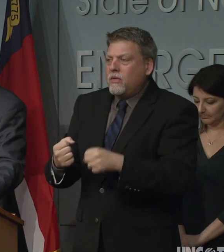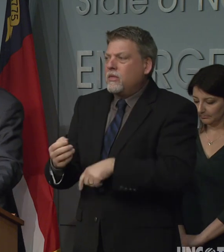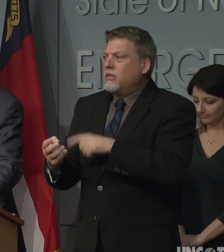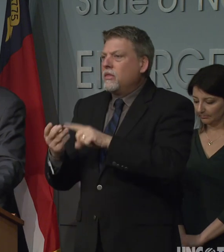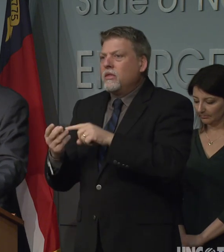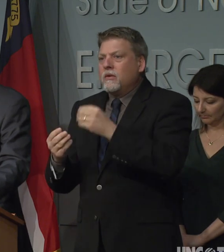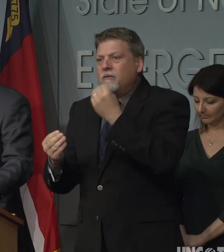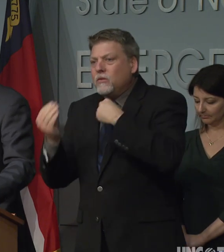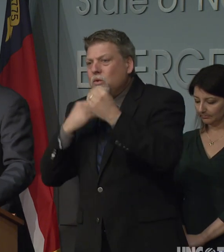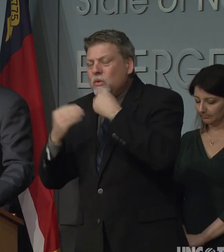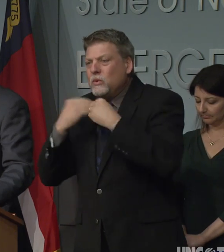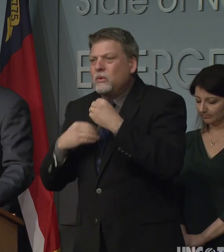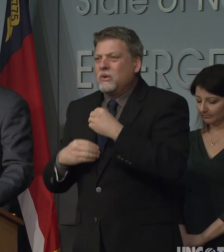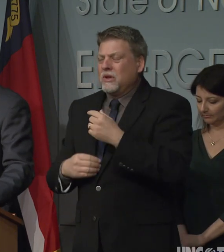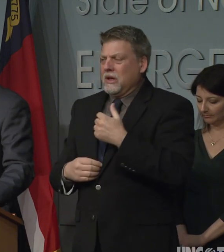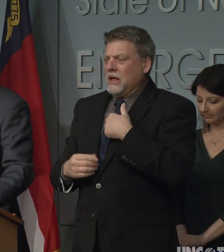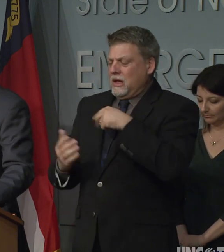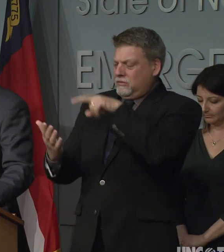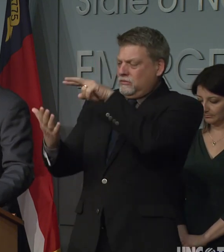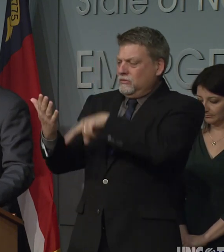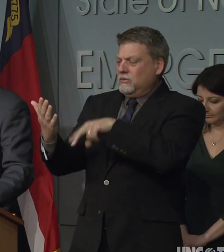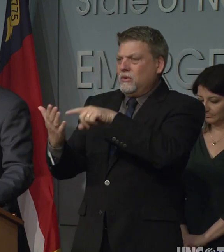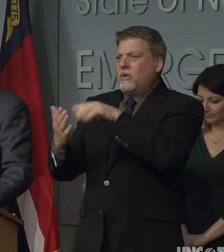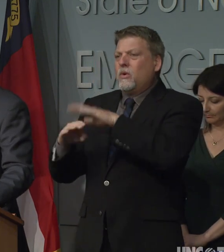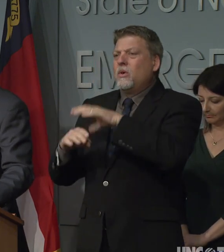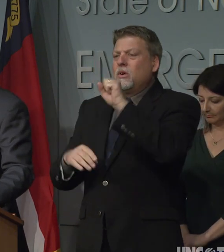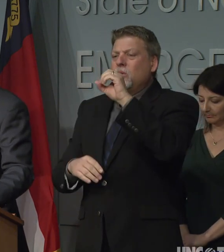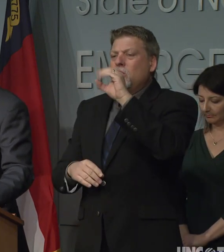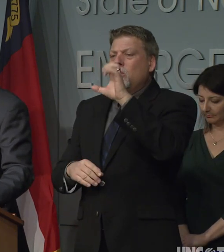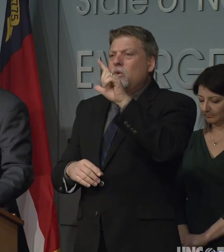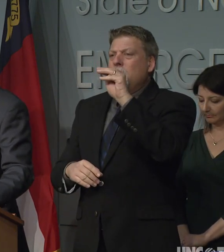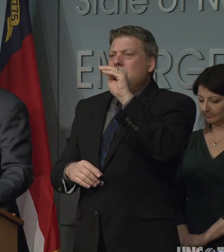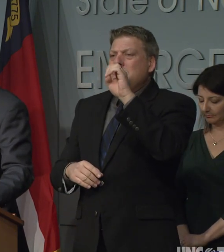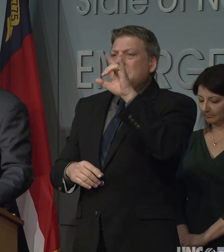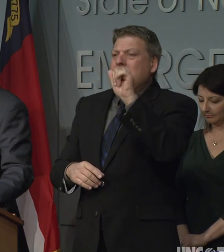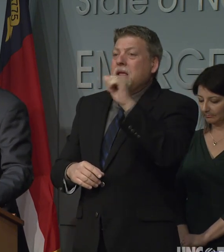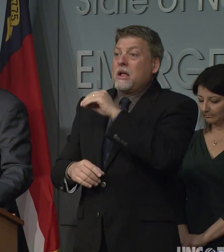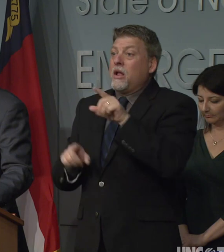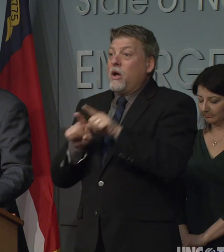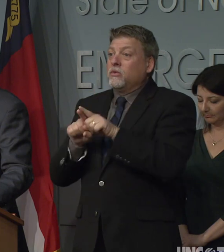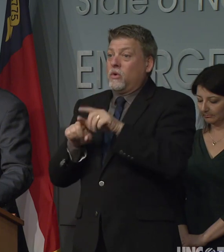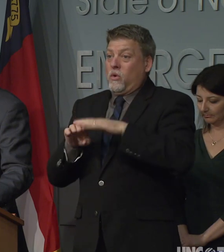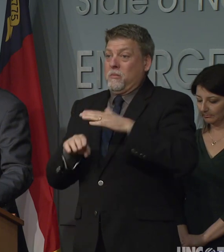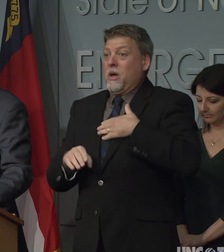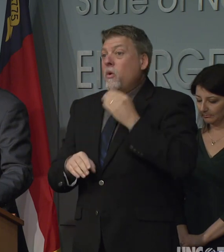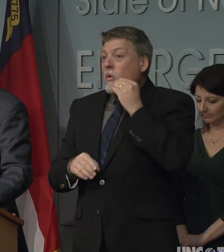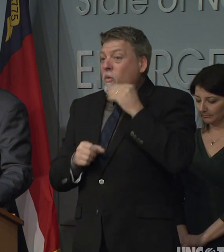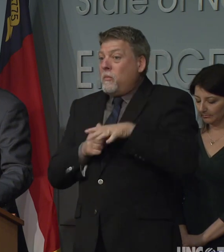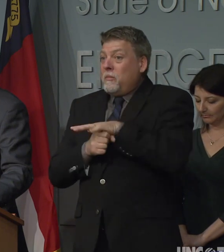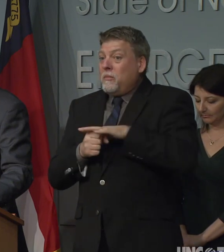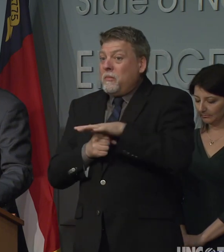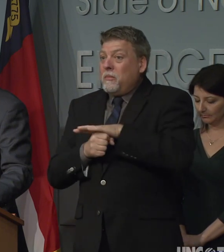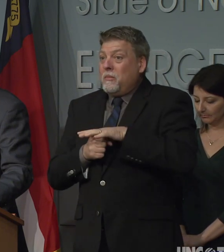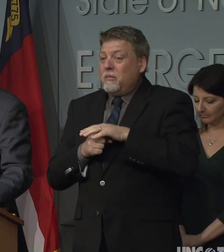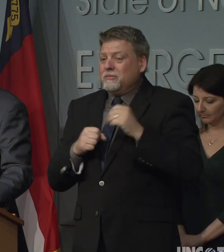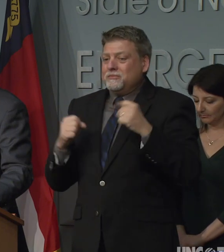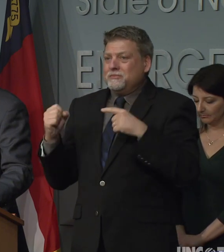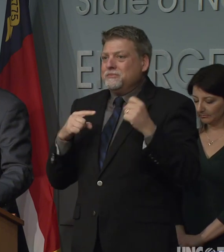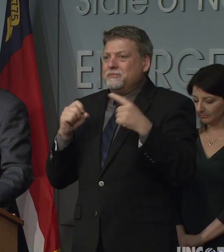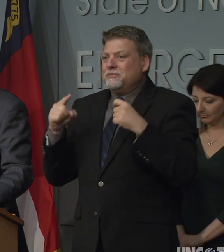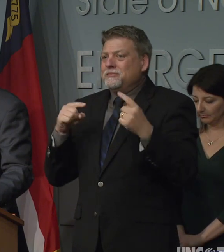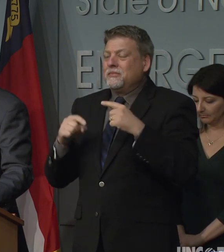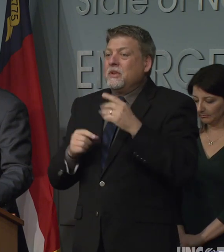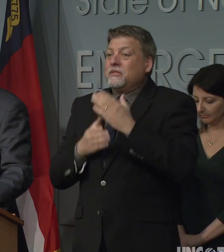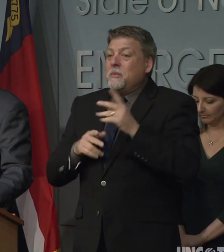alimentos y ha habido mucho tráfico en medios sociales, incluyendo el programa next door es mi vecindario diciendo